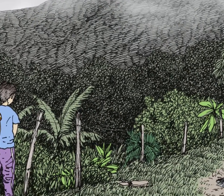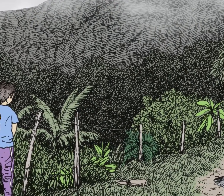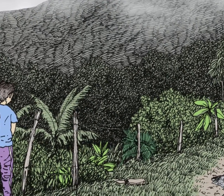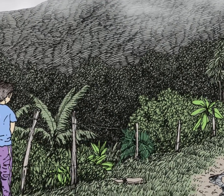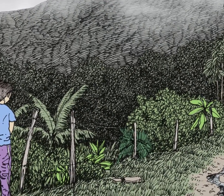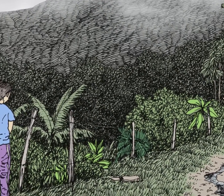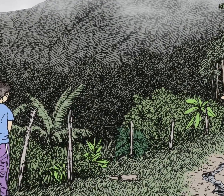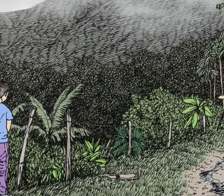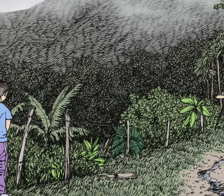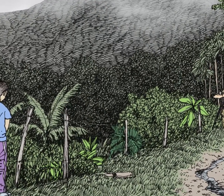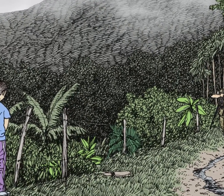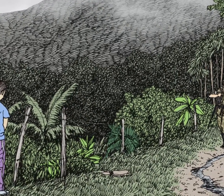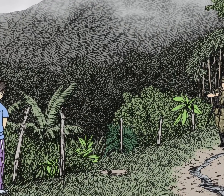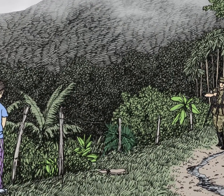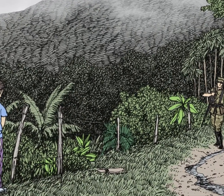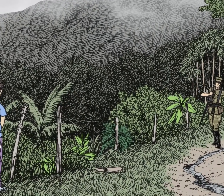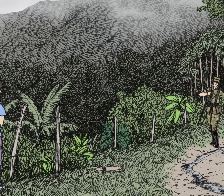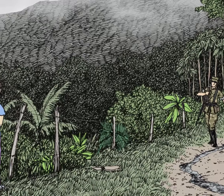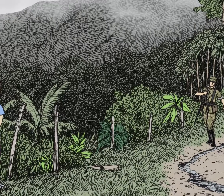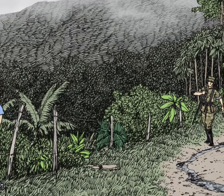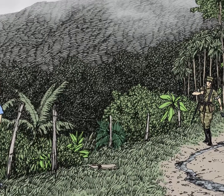Un día que estábamos en el colegio